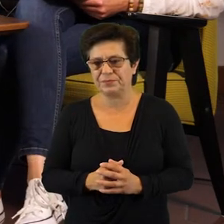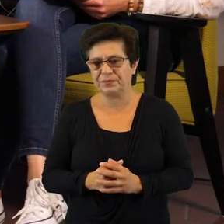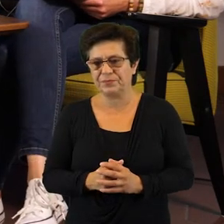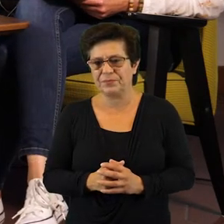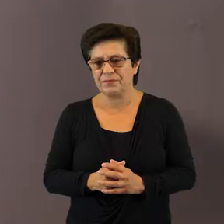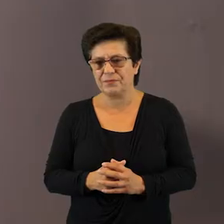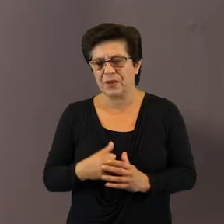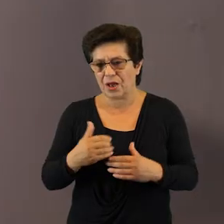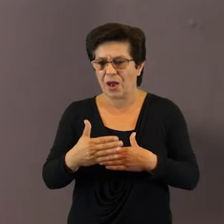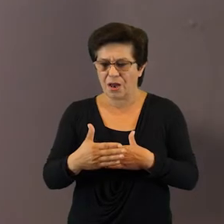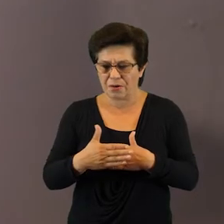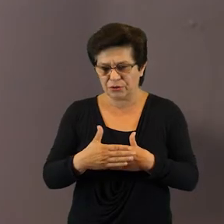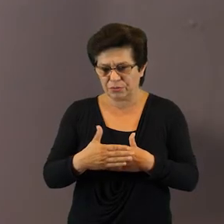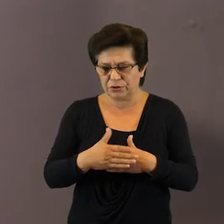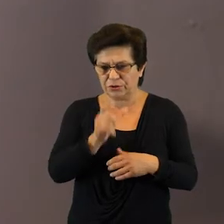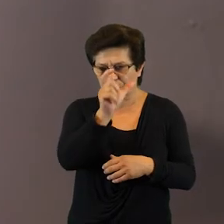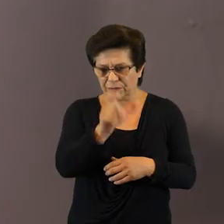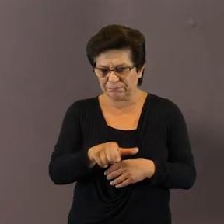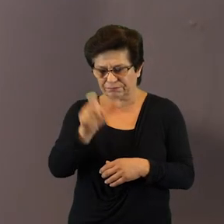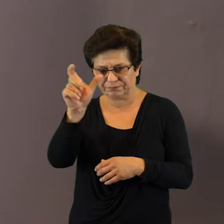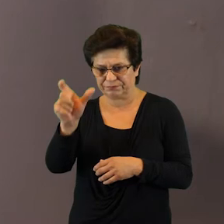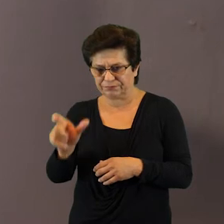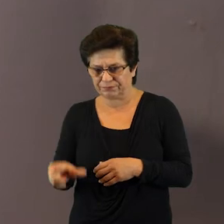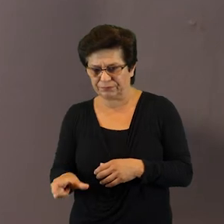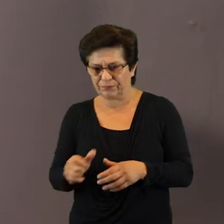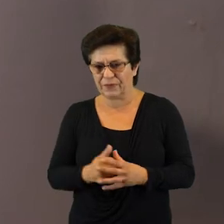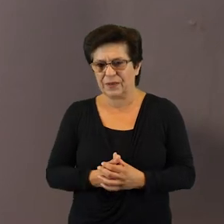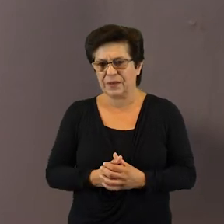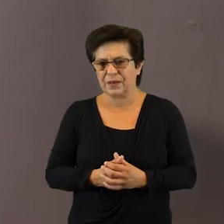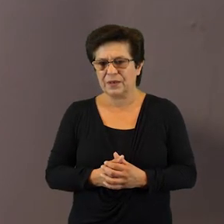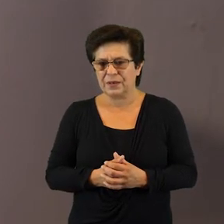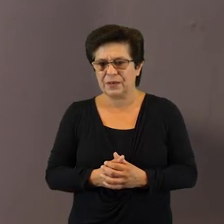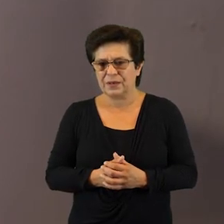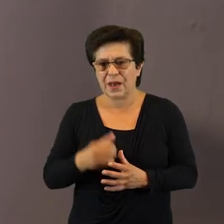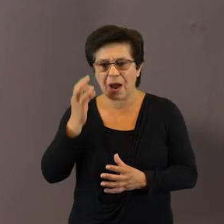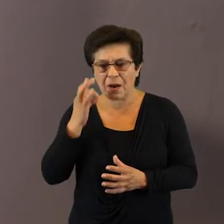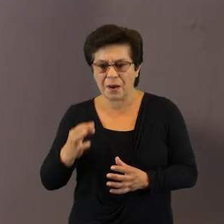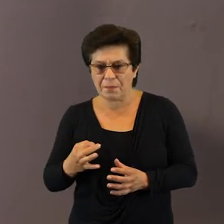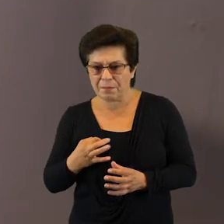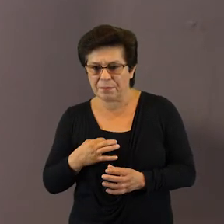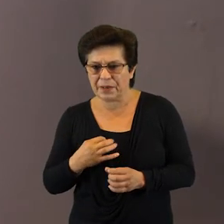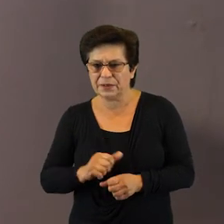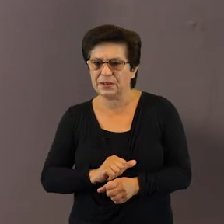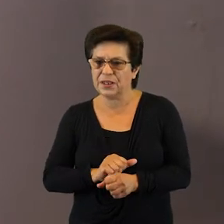Przybliżę sylwetki pani Joanny i pana Sergiusza. Pani Joanna Kuciel-Frydryszak